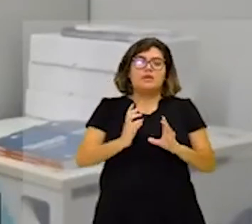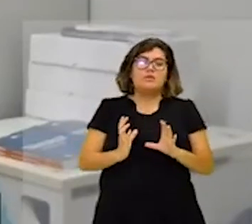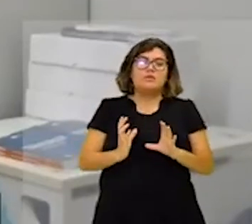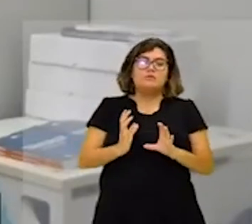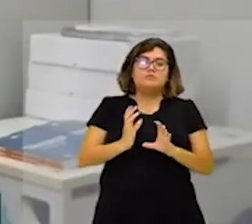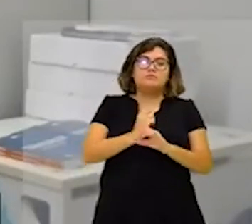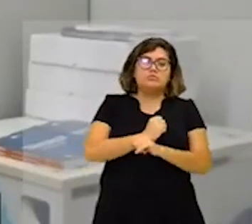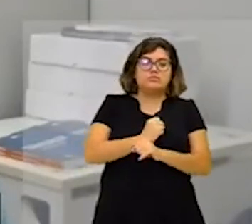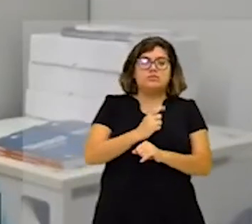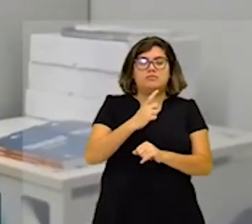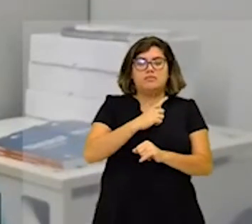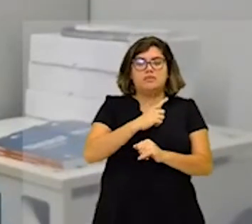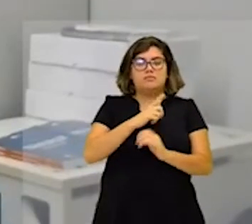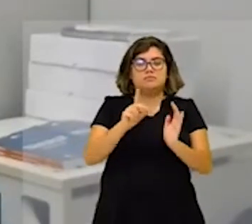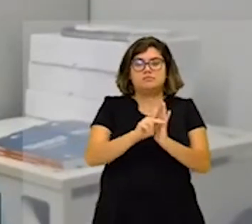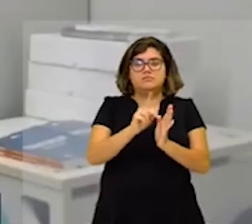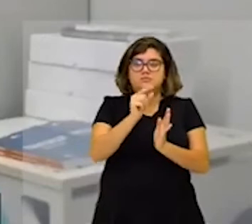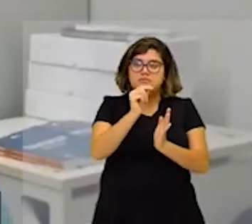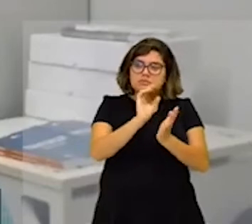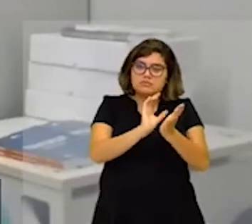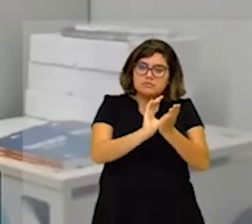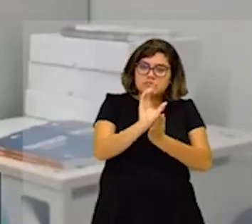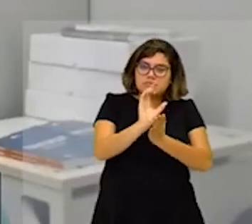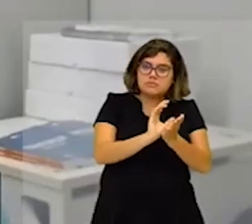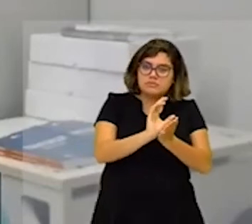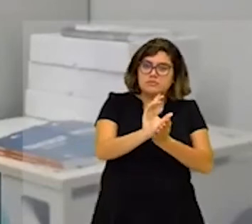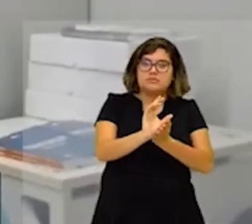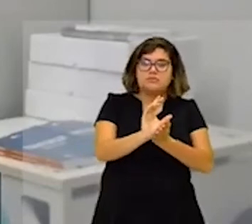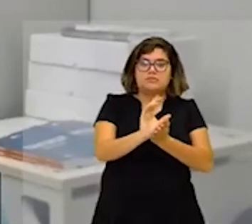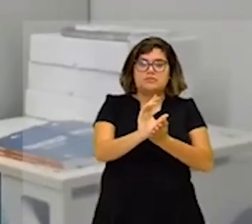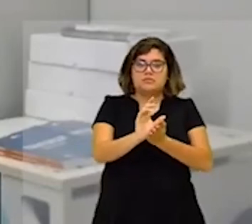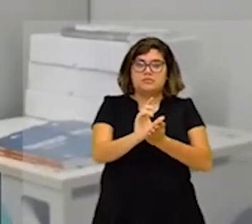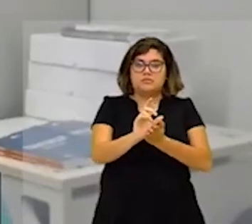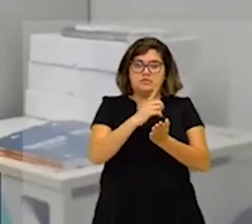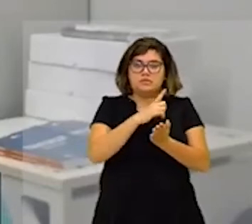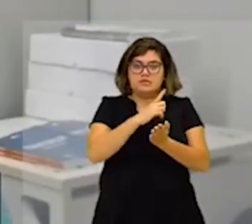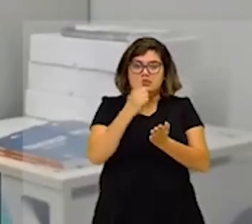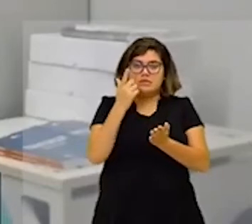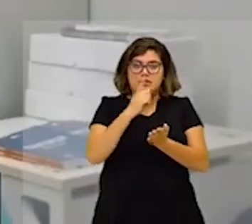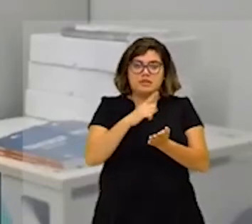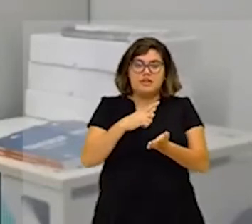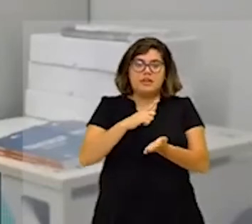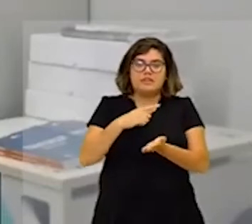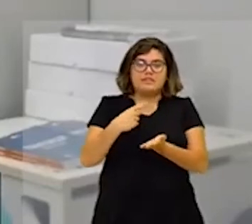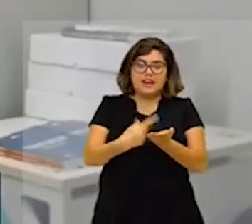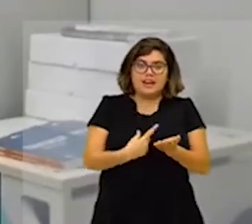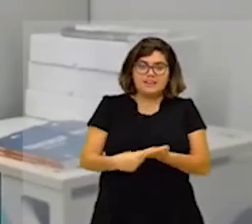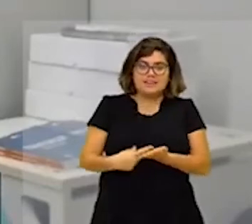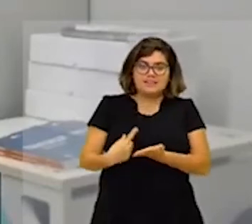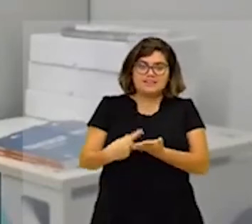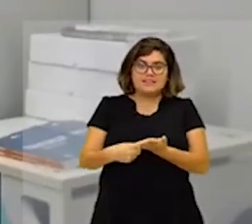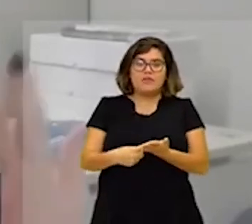financiamento vai dar para o estágio de pessoas negras eleitos por partidos né então mais do que